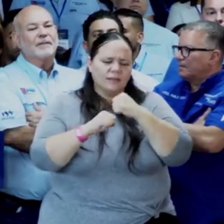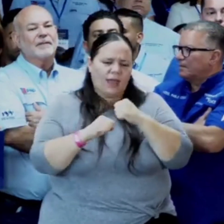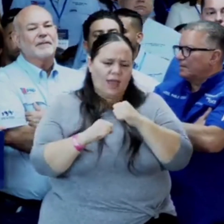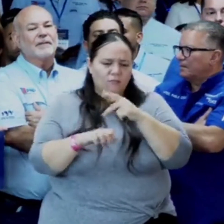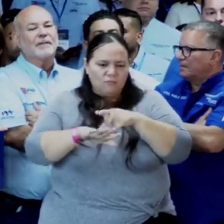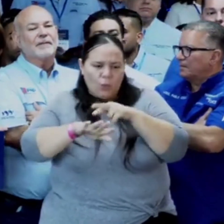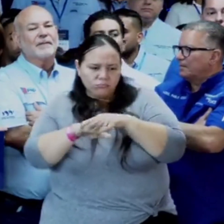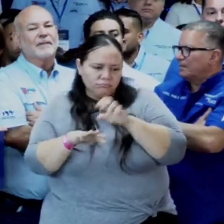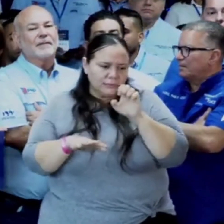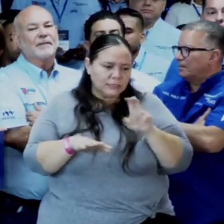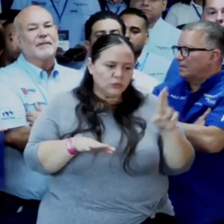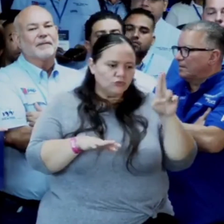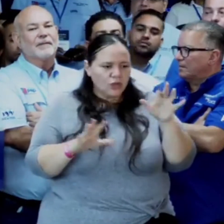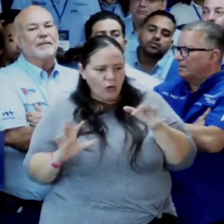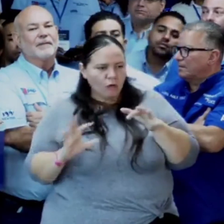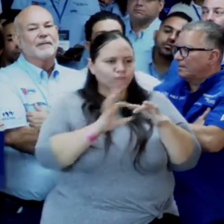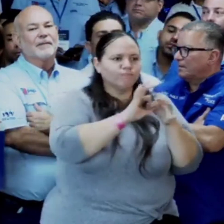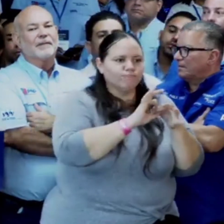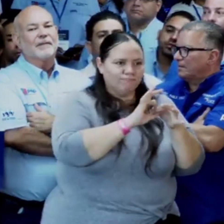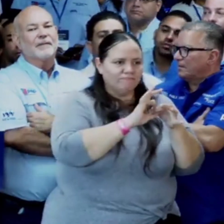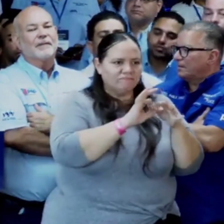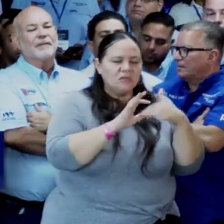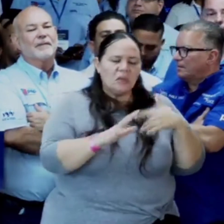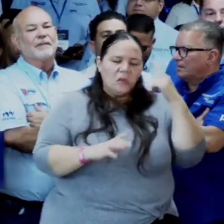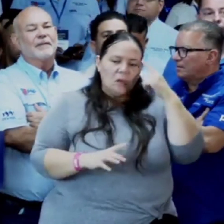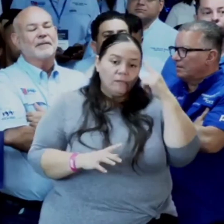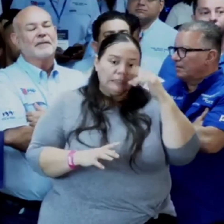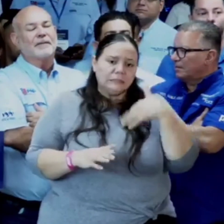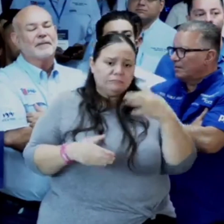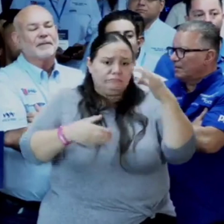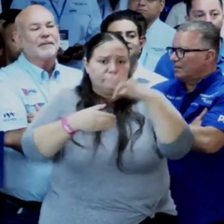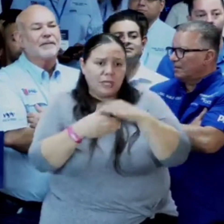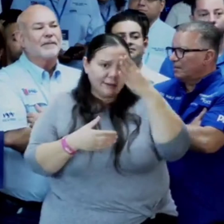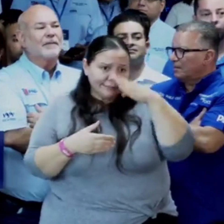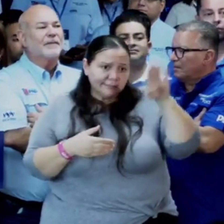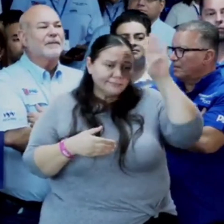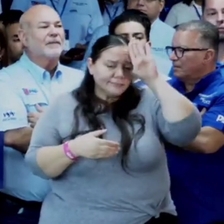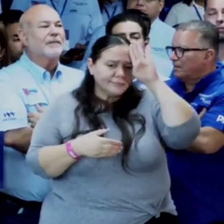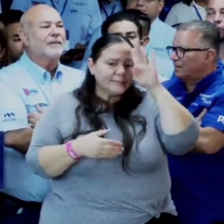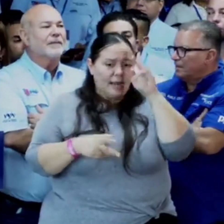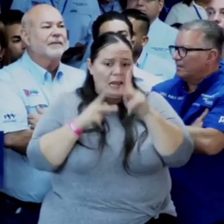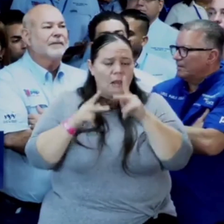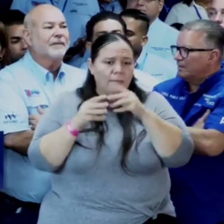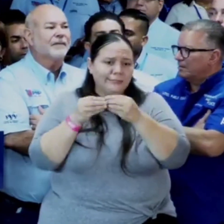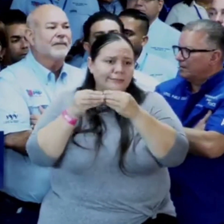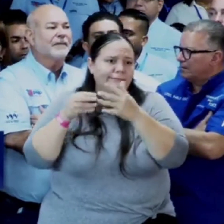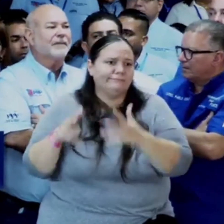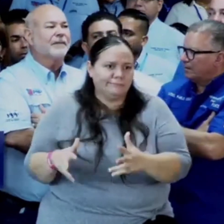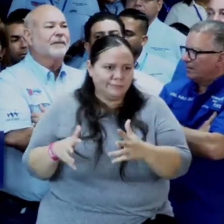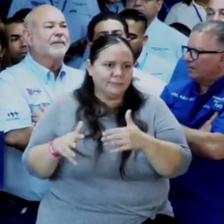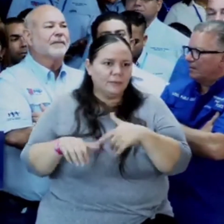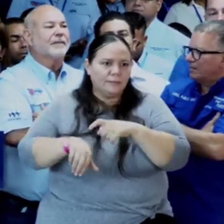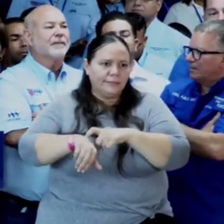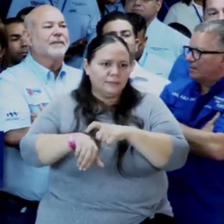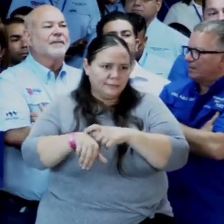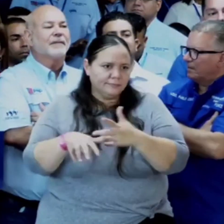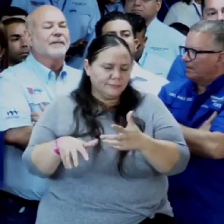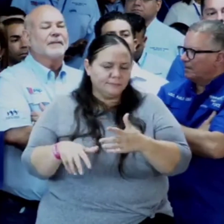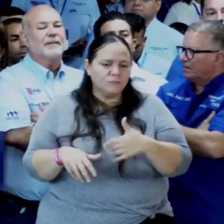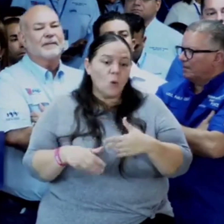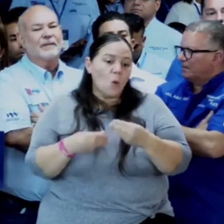perdido porque no va a adelantar nada yo no creo que que pueda presentar hechos de las cosas que